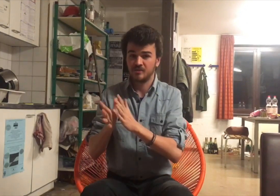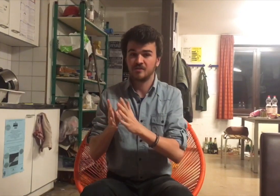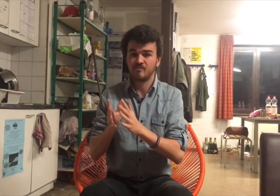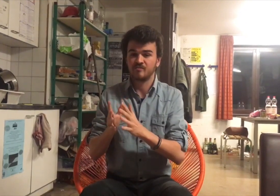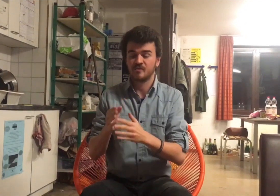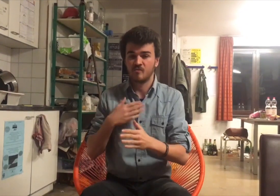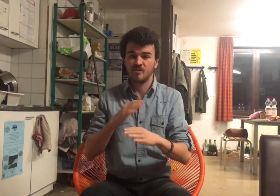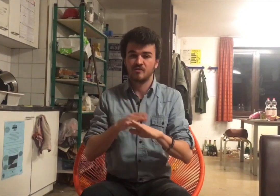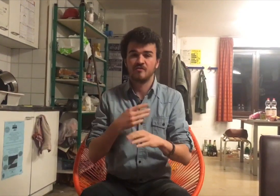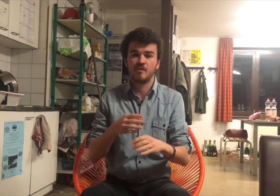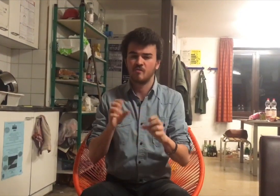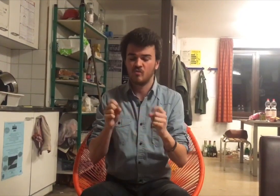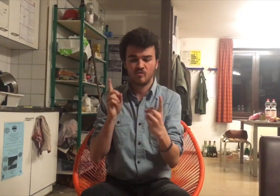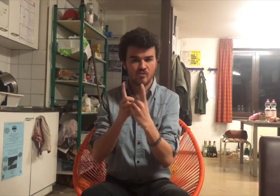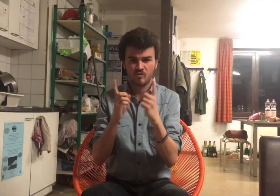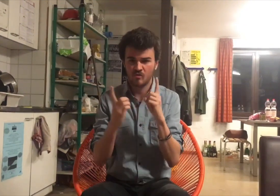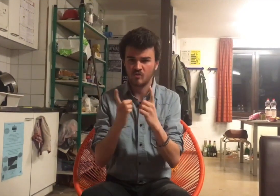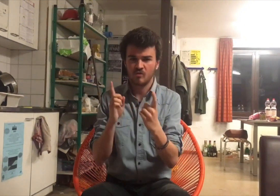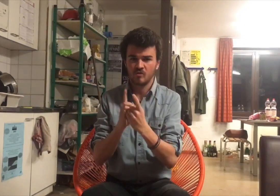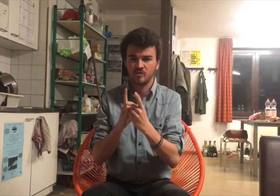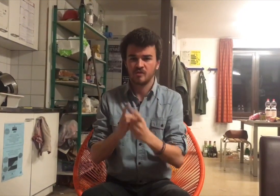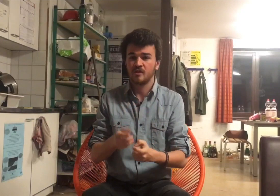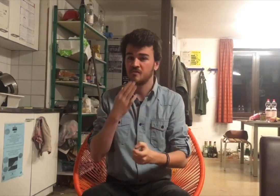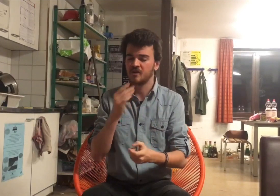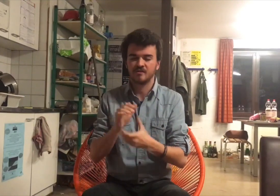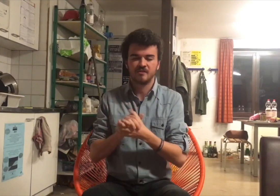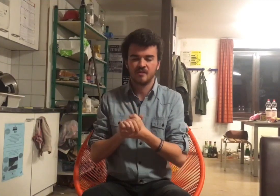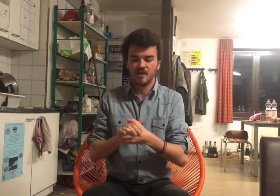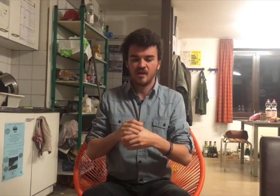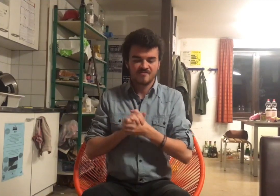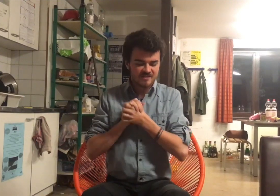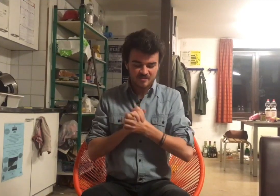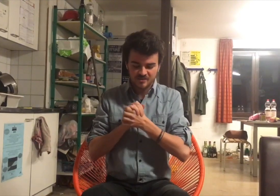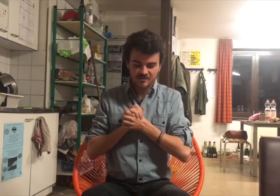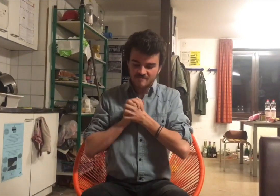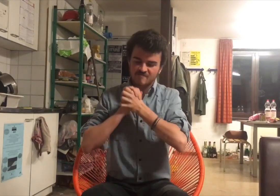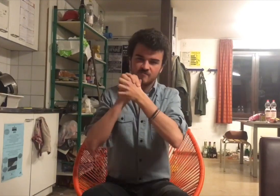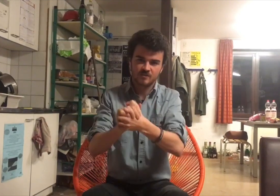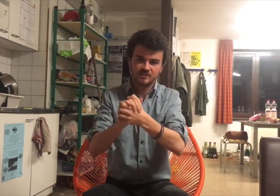Grâce au KAP Signes, j'ai fait beaucoup de rencontres Des amitiés qui durent !